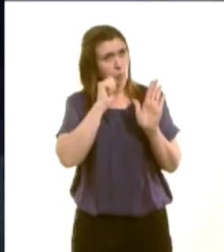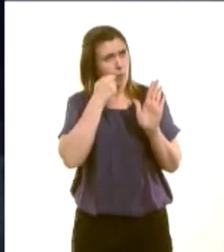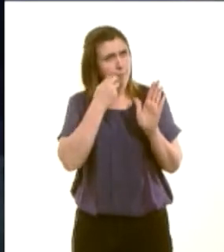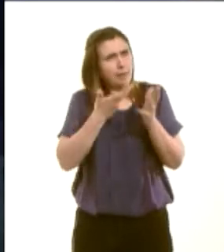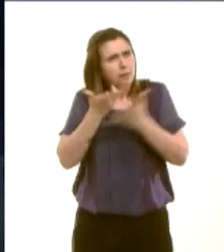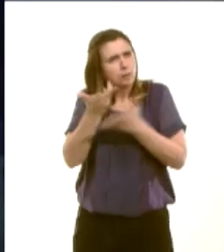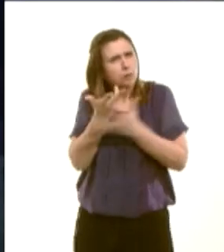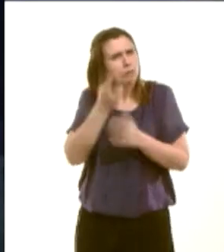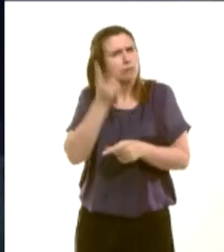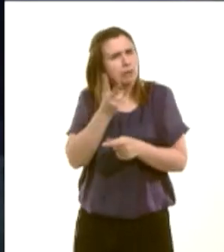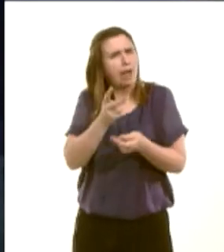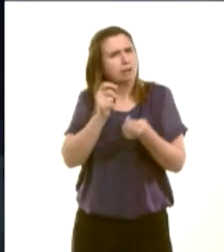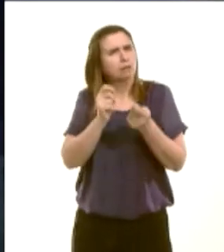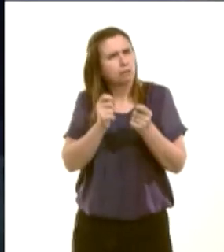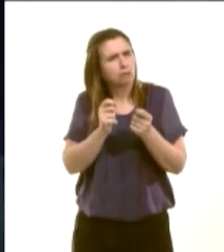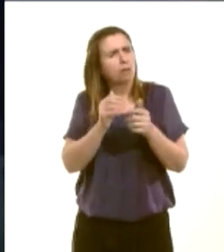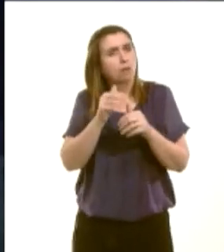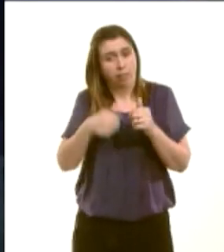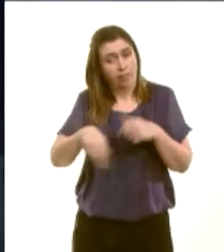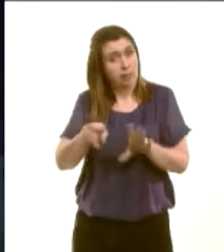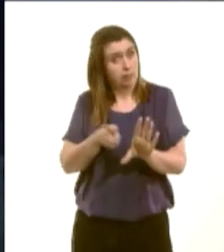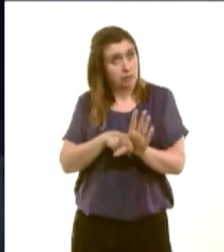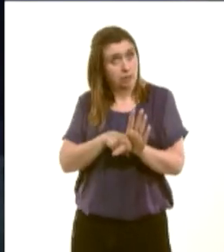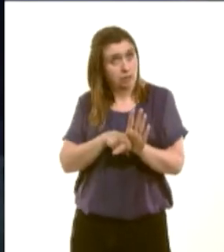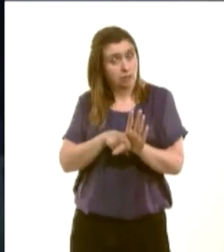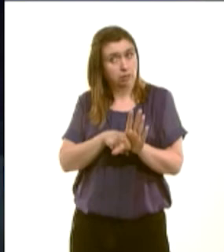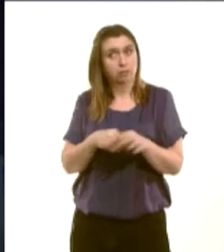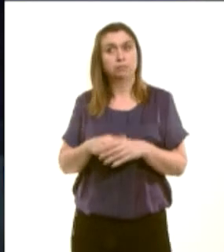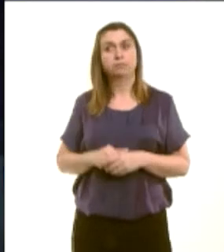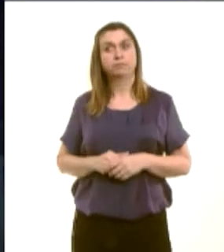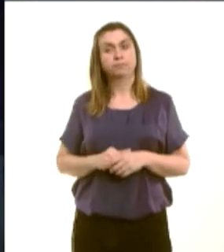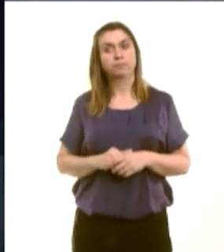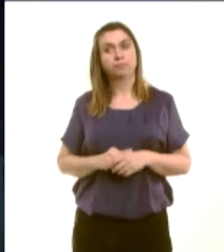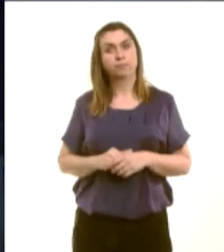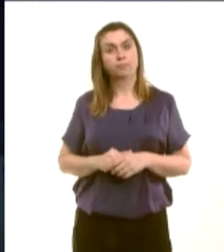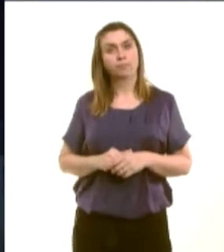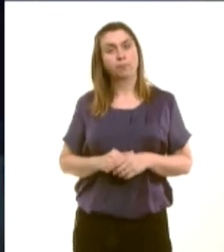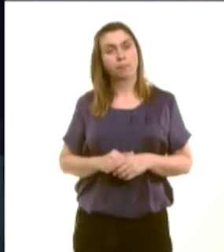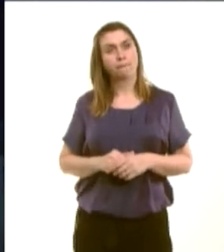y flwyddyn sydd i ddod. Mae adroddiad y Pwyllgor Dethol Materion Cymreig yr wythnos diwethaf